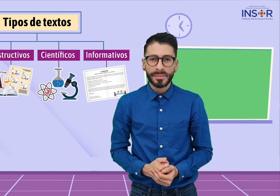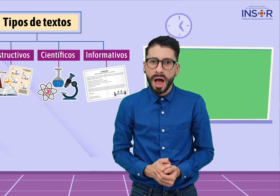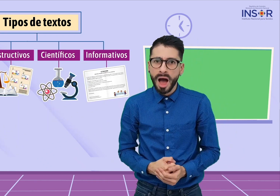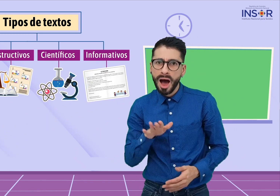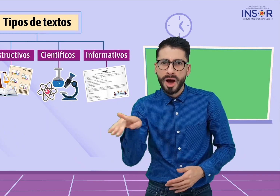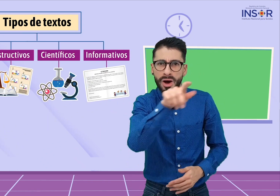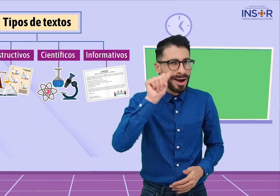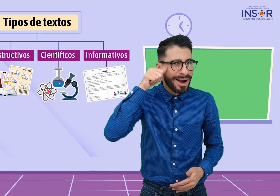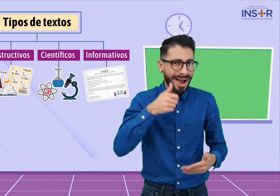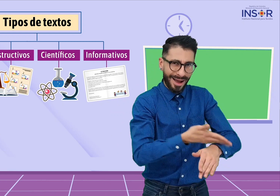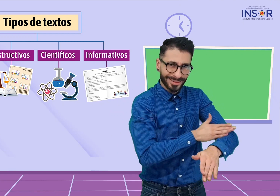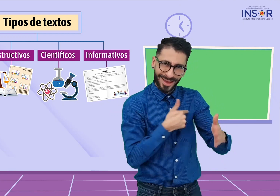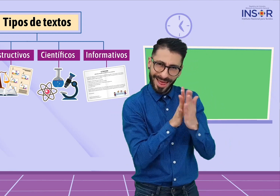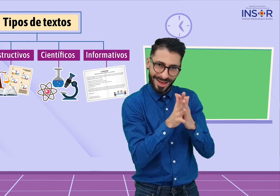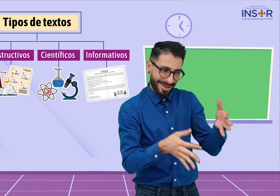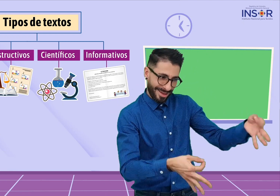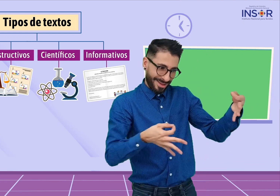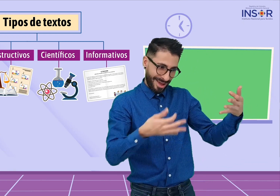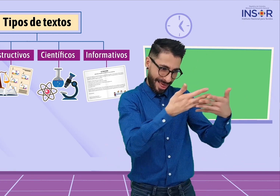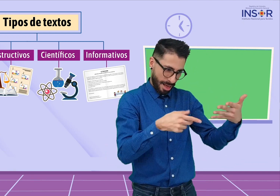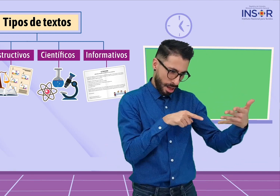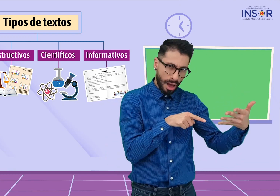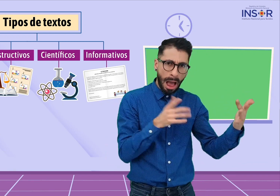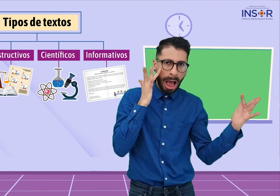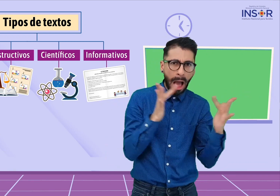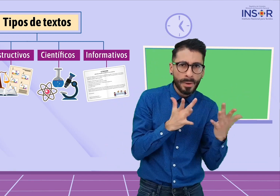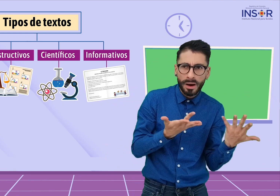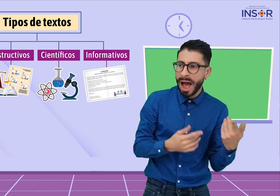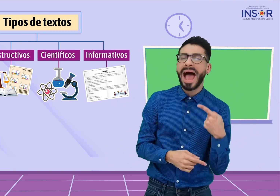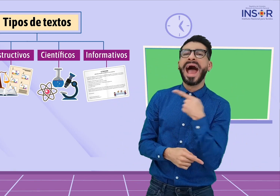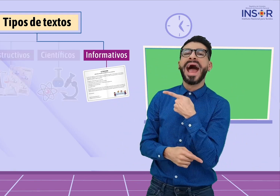¿Recuerdan la citación que hemos estado leyendo? ¿A cuál tipo de texto corresponde?